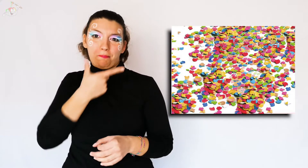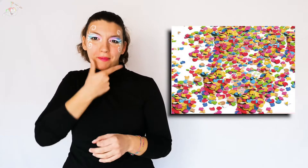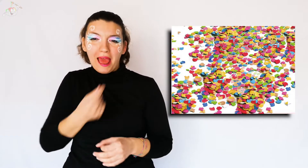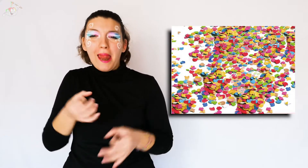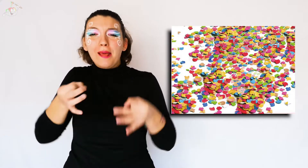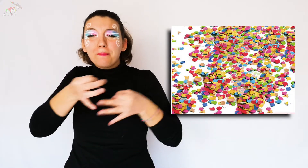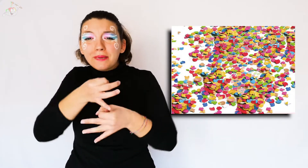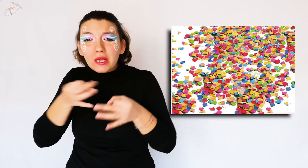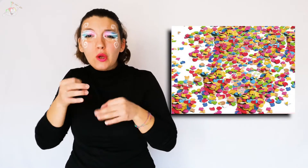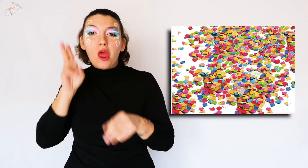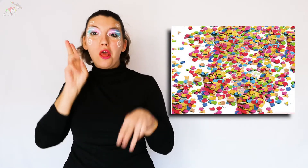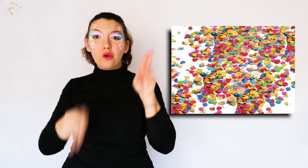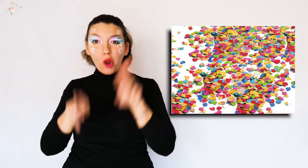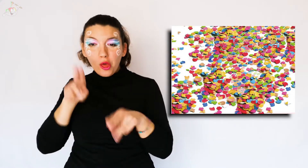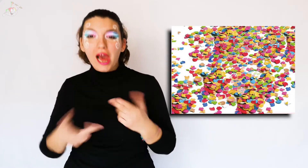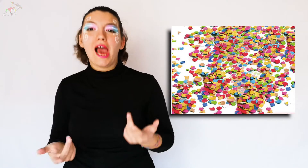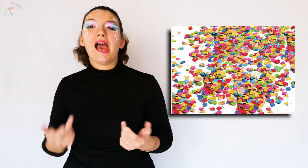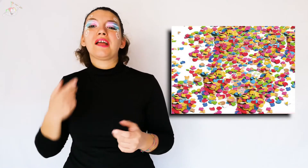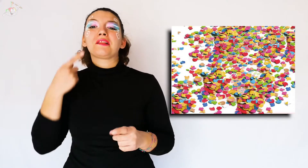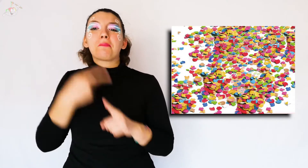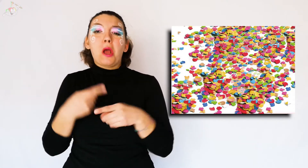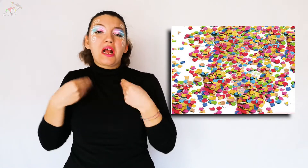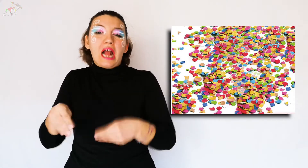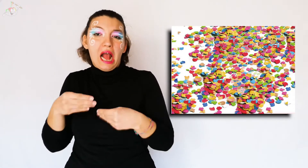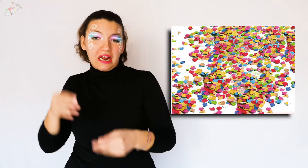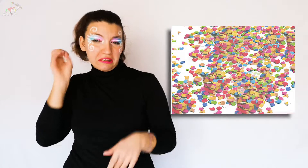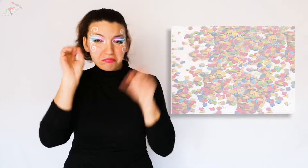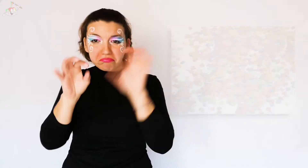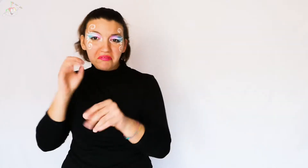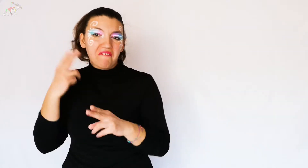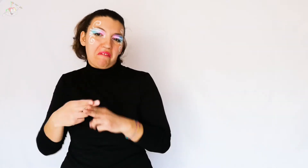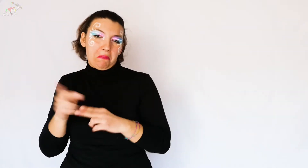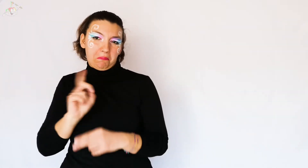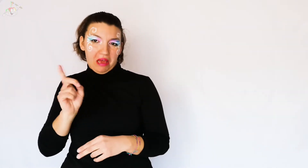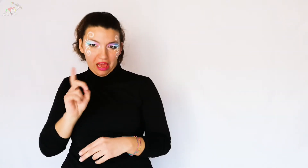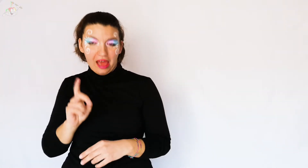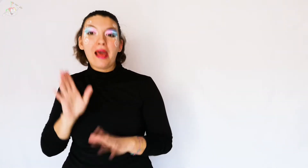Sono belli, piccoli, colorati e non fanno male perché sono di carta.